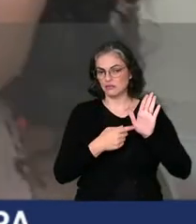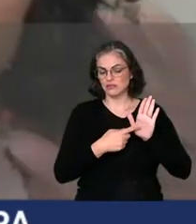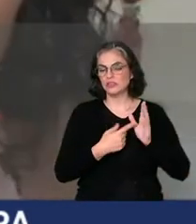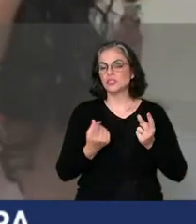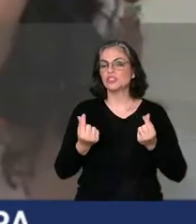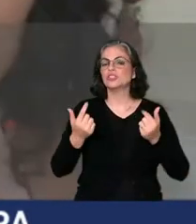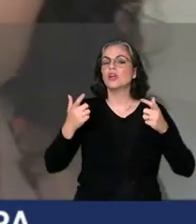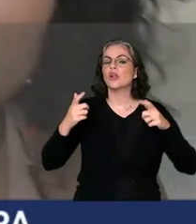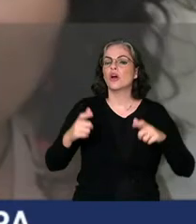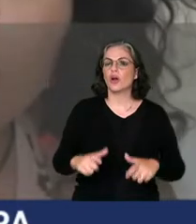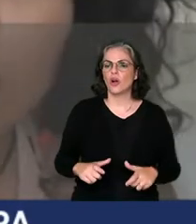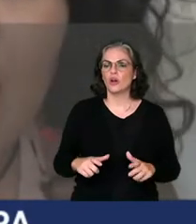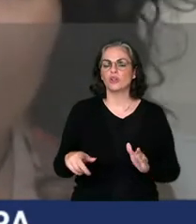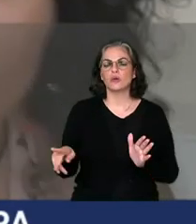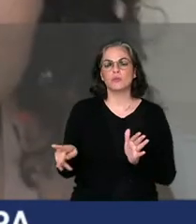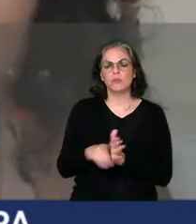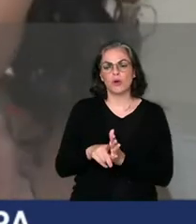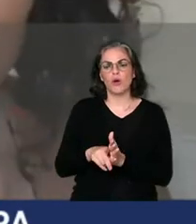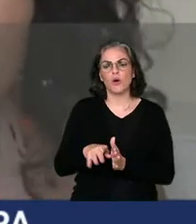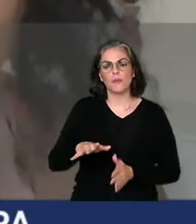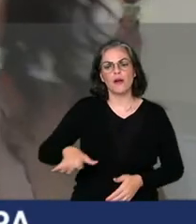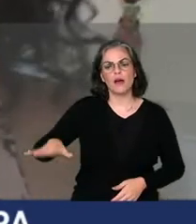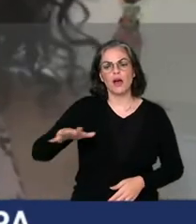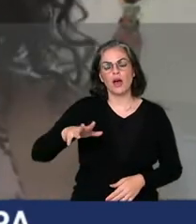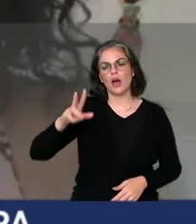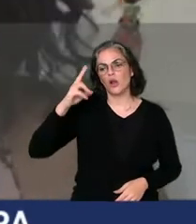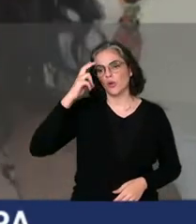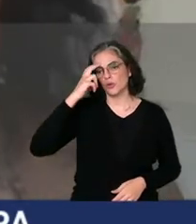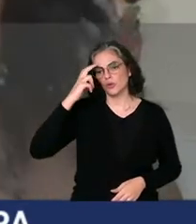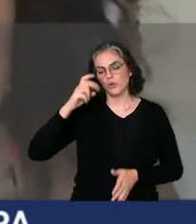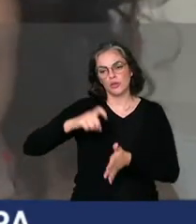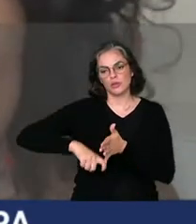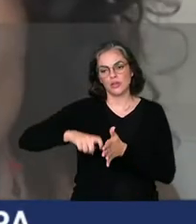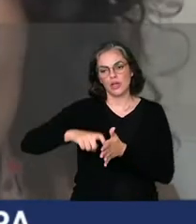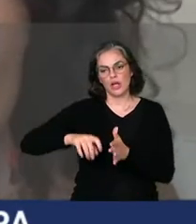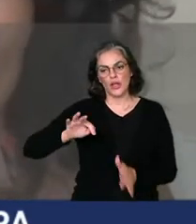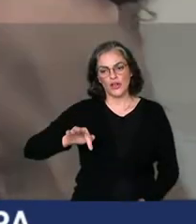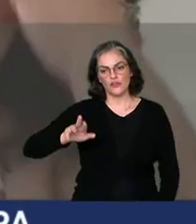MUITO EXPLÍCITA QUE O RECURSO SERÁ TIRADO DIRETAMENTE DO PRÓPRIO SETOR CULTURAL, DO